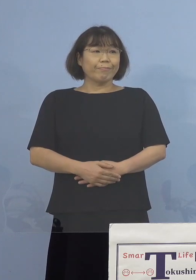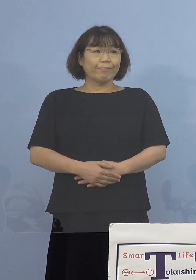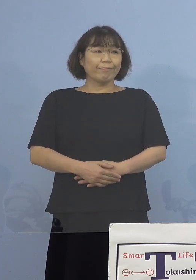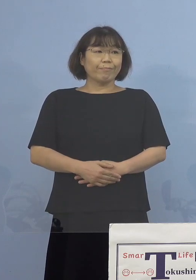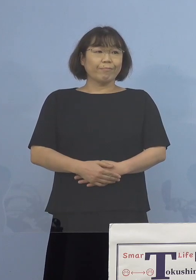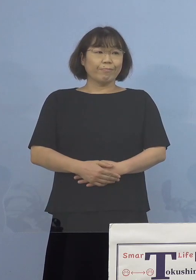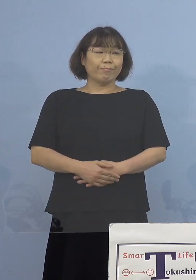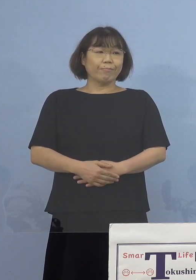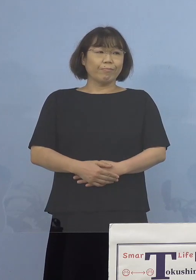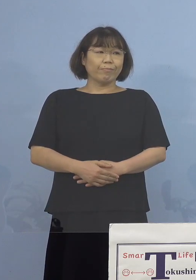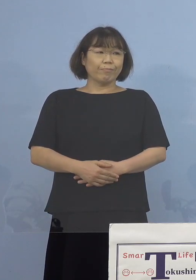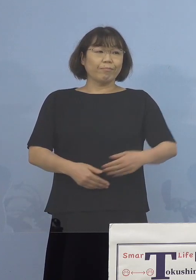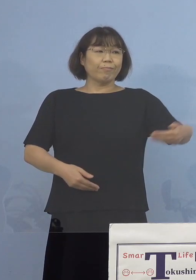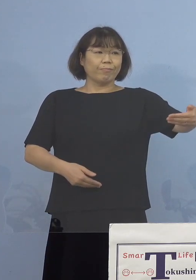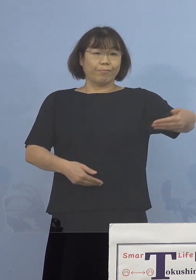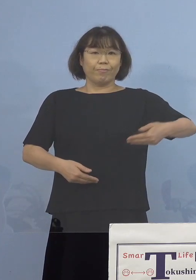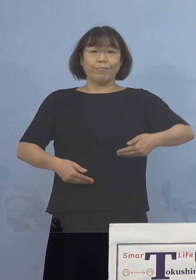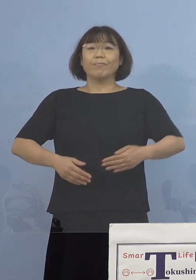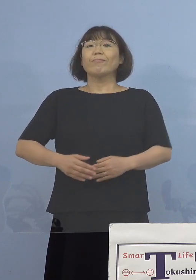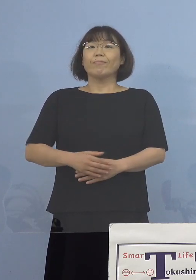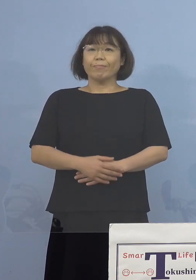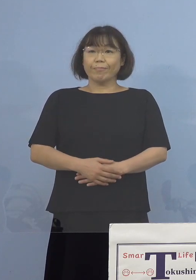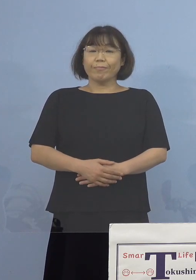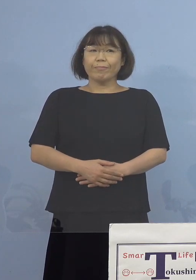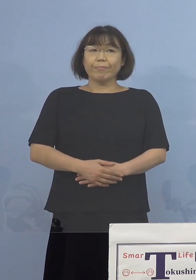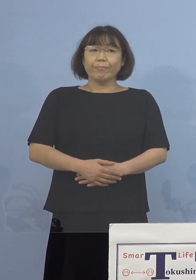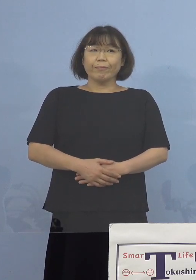（徳島新聞社） 徳島新聞と申します